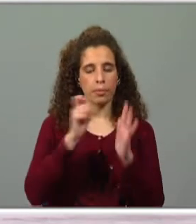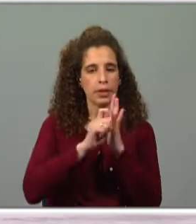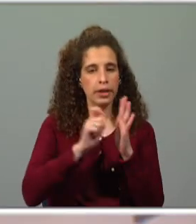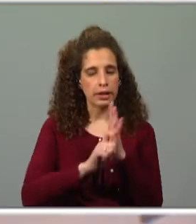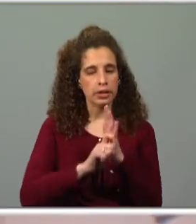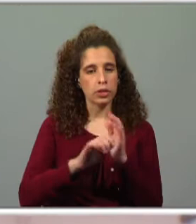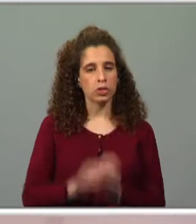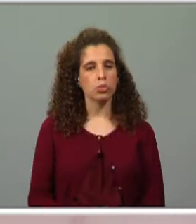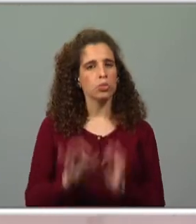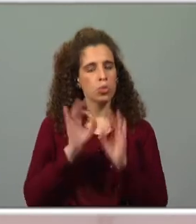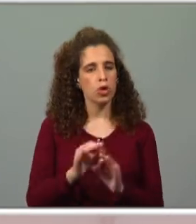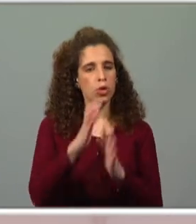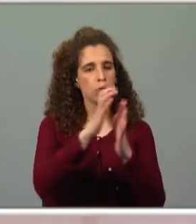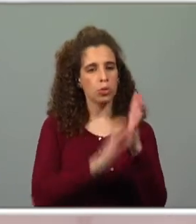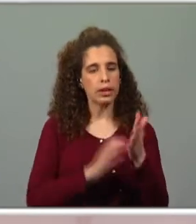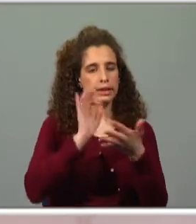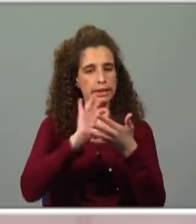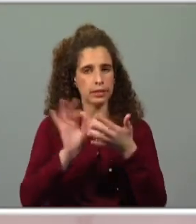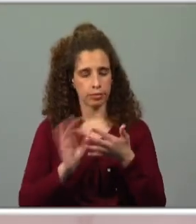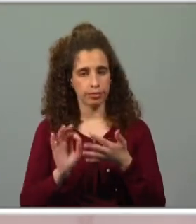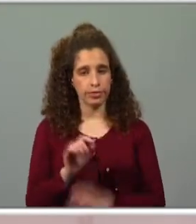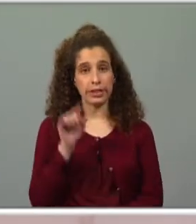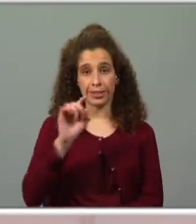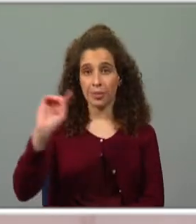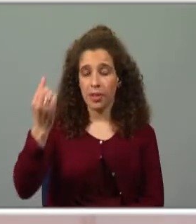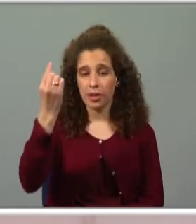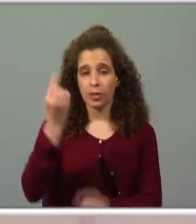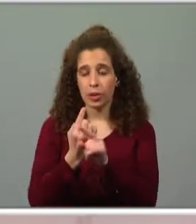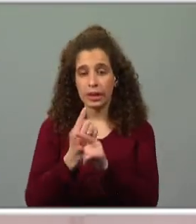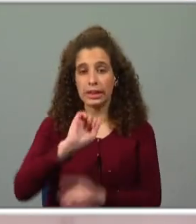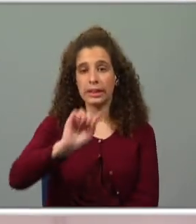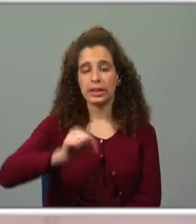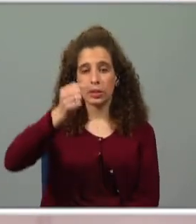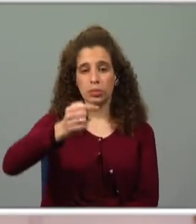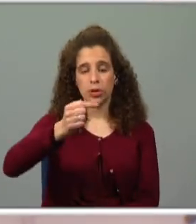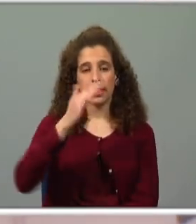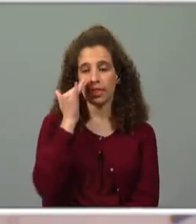correta do texto descritivo se a primeira coisa e depois vamos tentar 正確的文本描述，如果第一件事，然後我們會嘗試